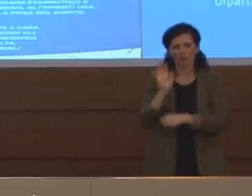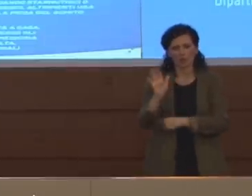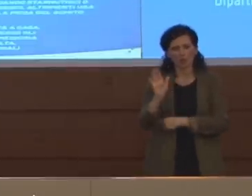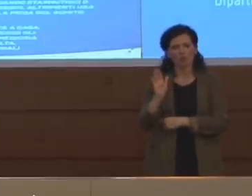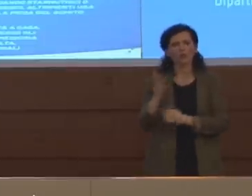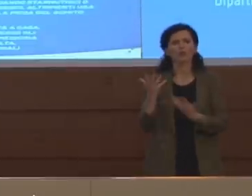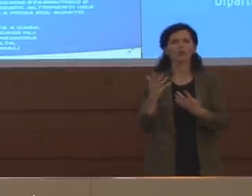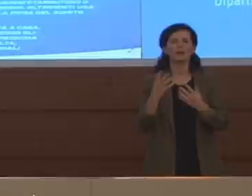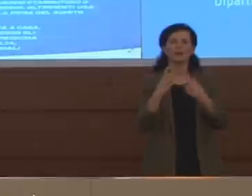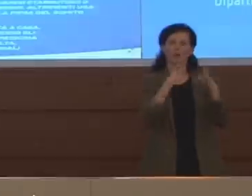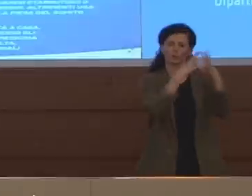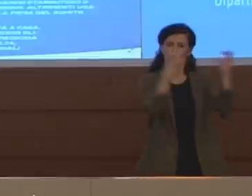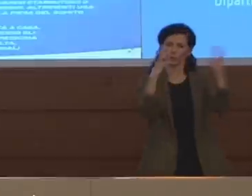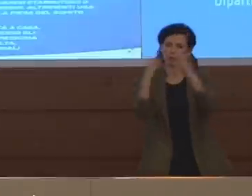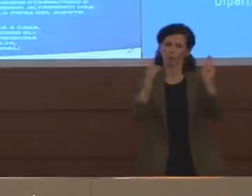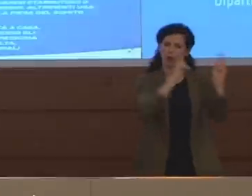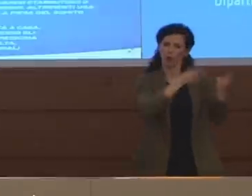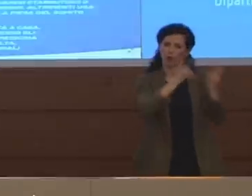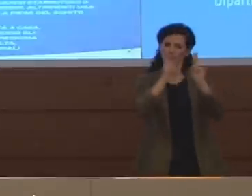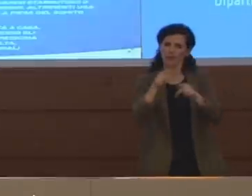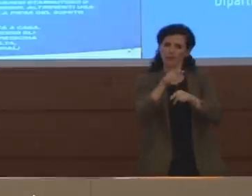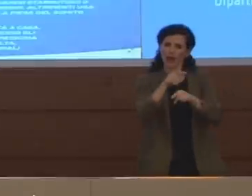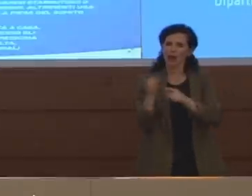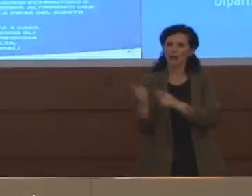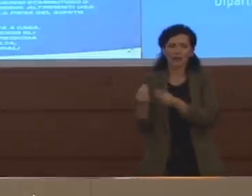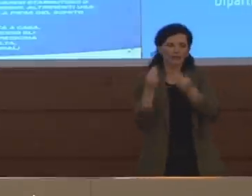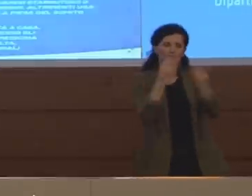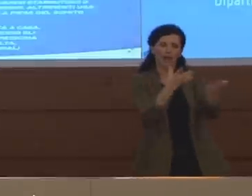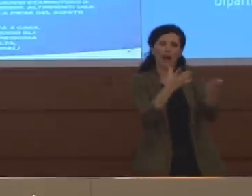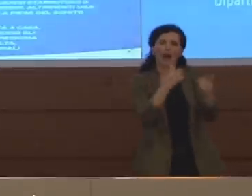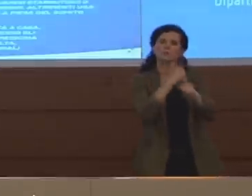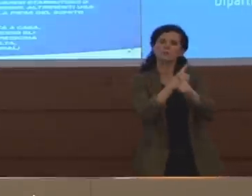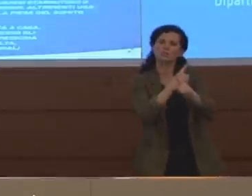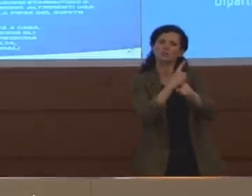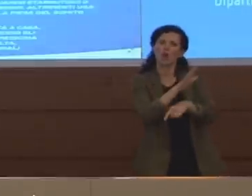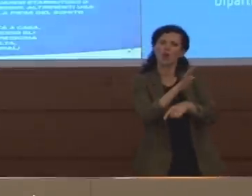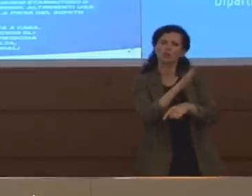strutture sanitarie le adeguate forniture farmacologiche per evitare